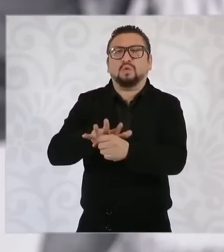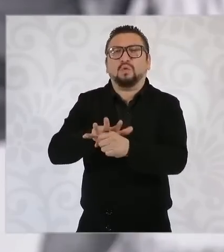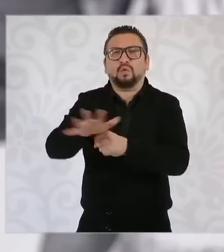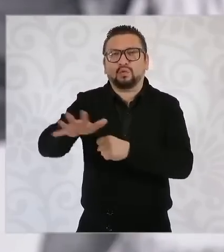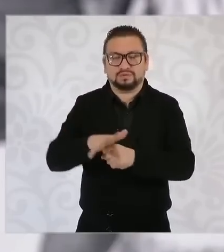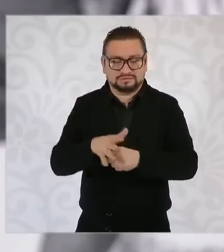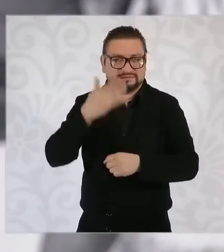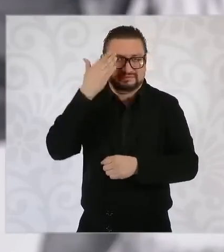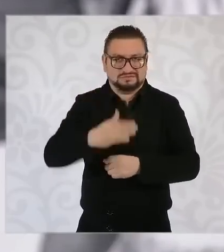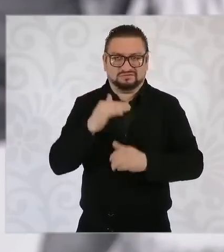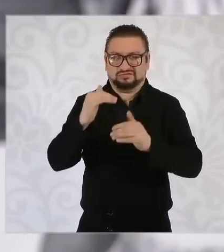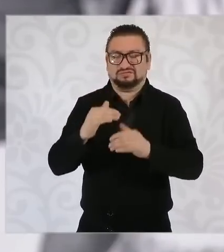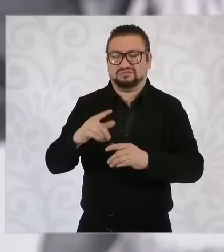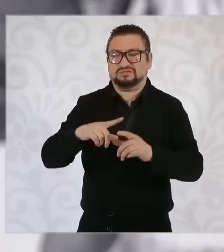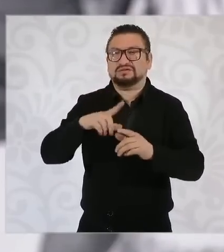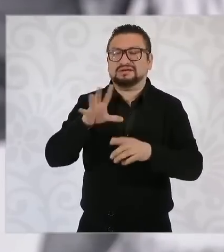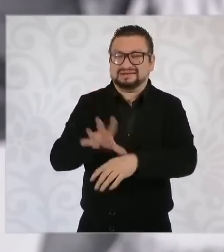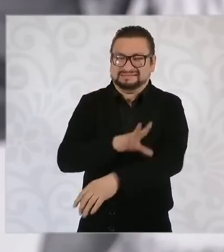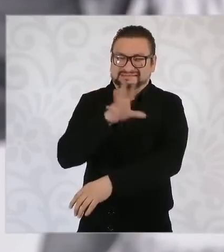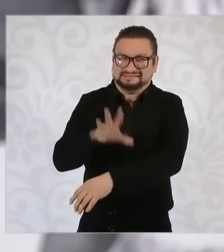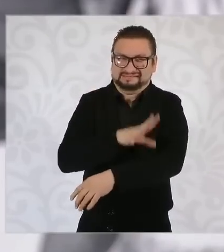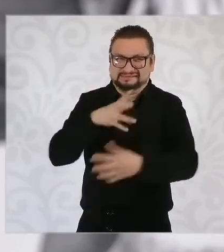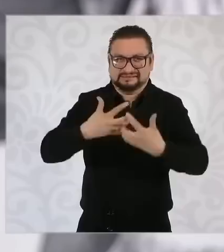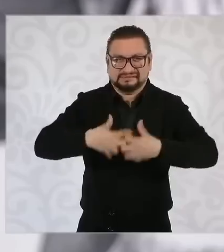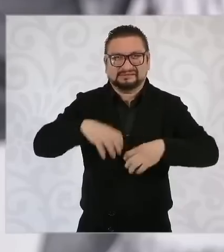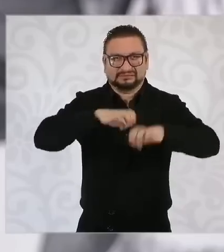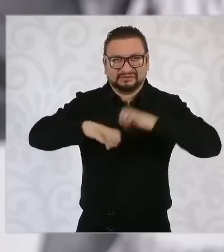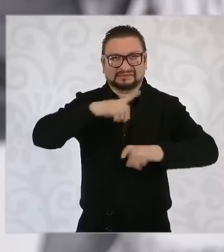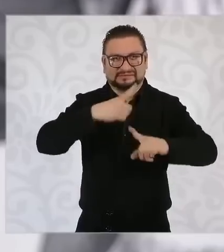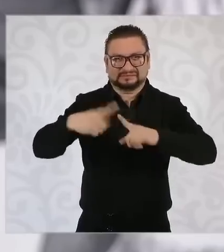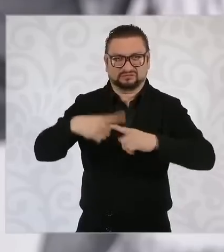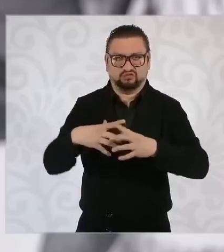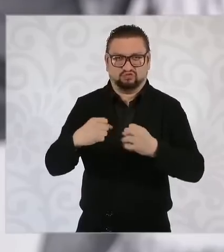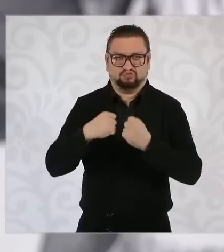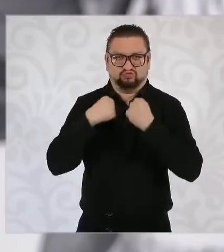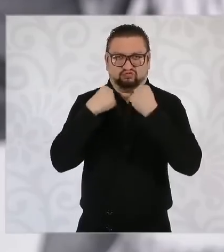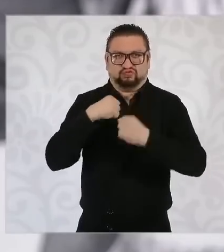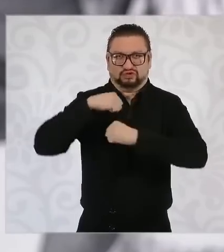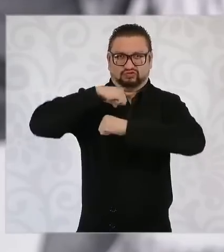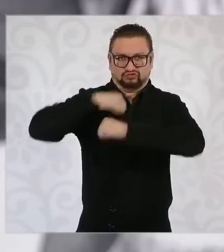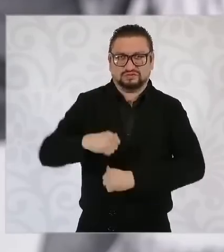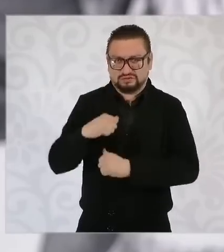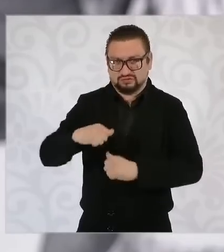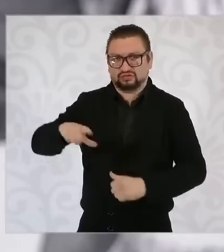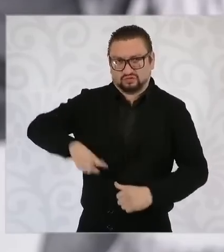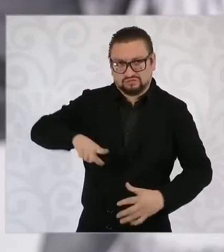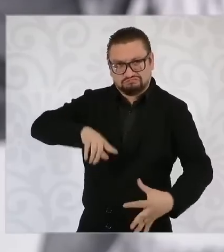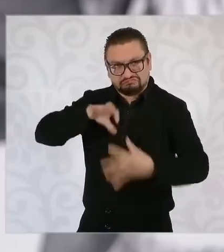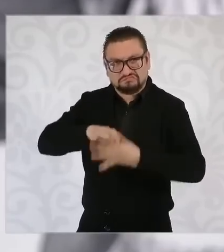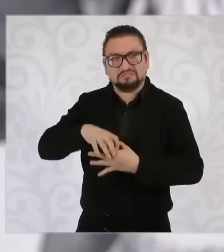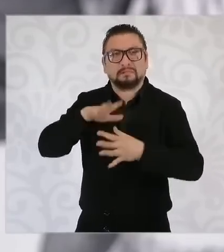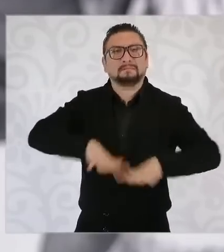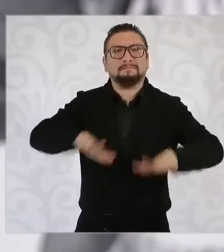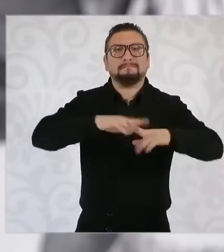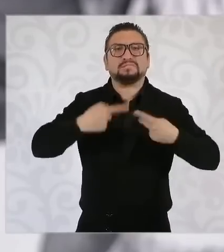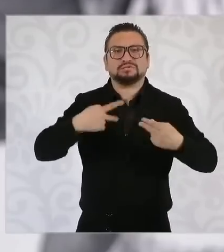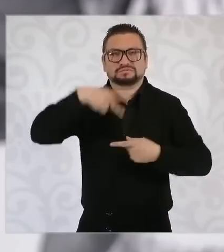la soberanía energética En beneficio del pueblo de México bajo la convicción de que la energía es